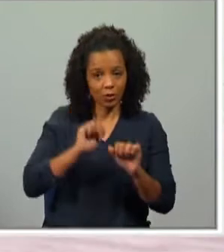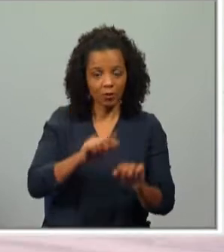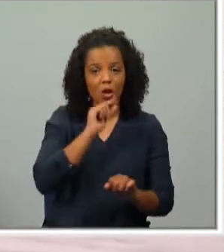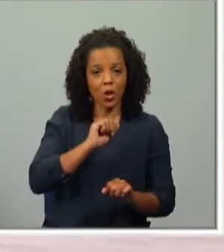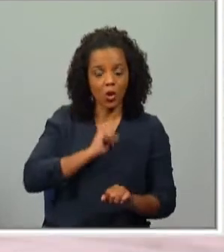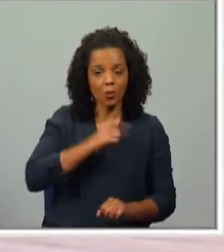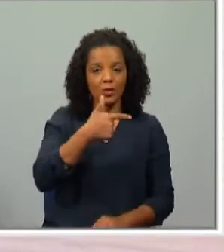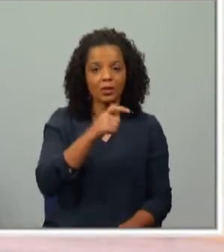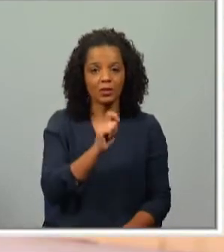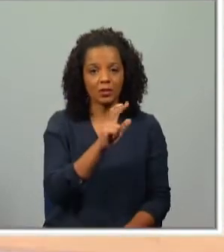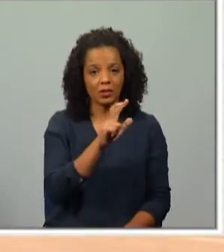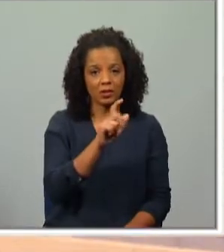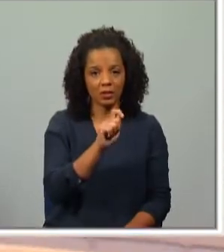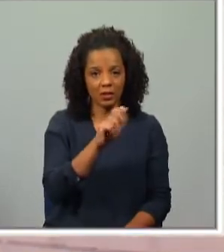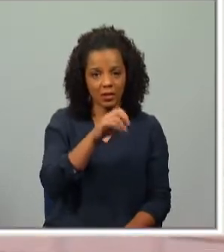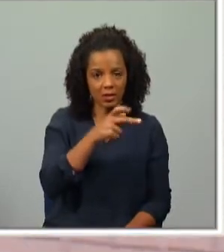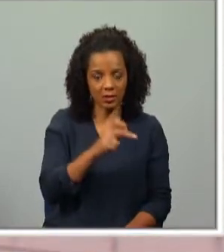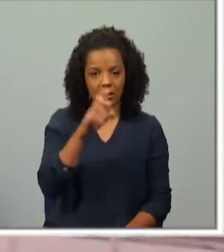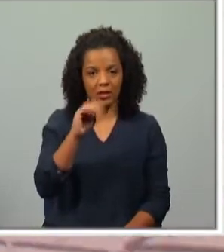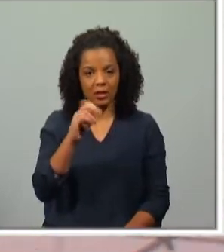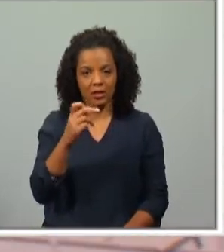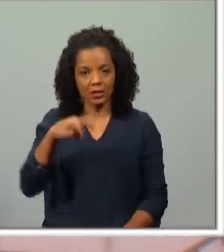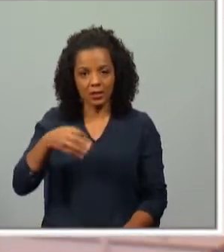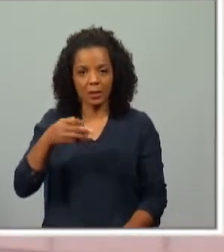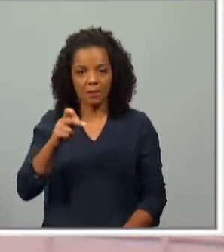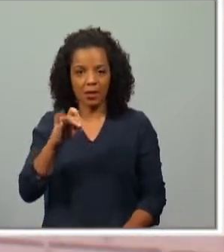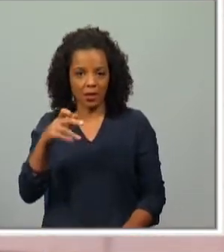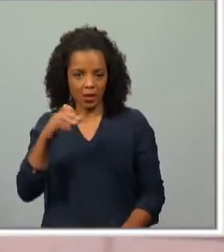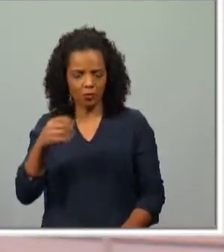acredito Sampainho e hoje vou-te apresentar um autor que se calhar já 我相信桑帕尼奧，今天我要去找你介紹一位可能已經